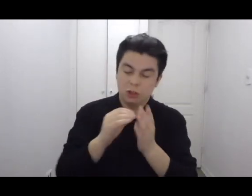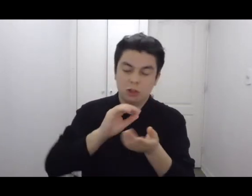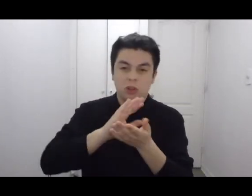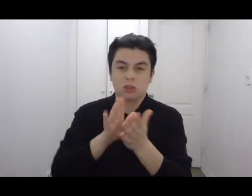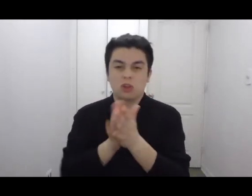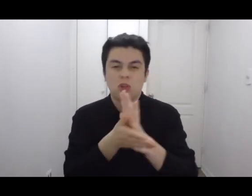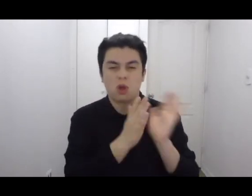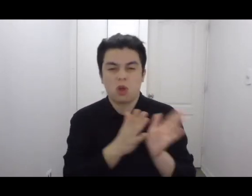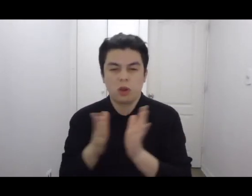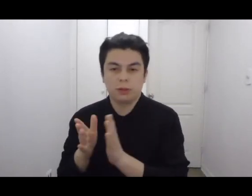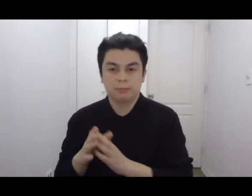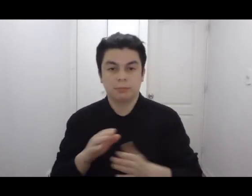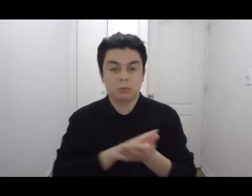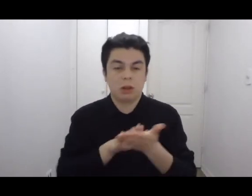tener diabetes vamos a tener todo mal - y más